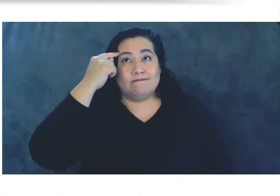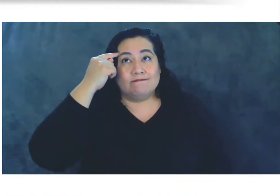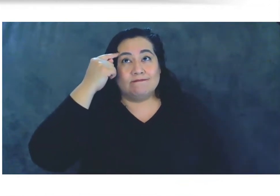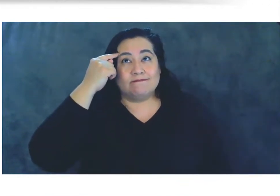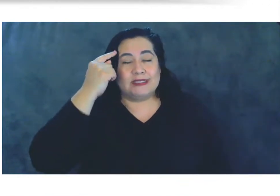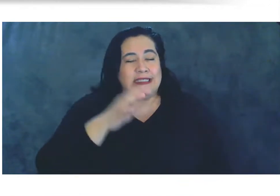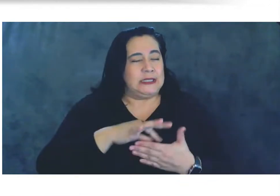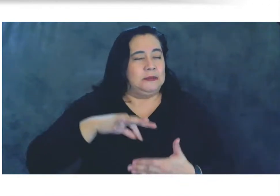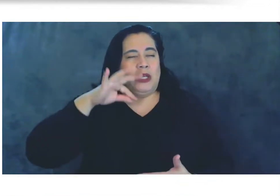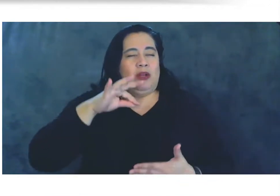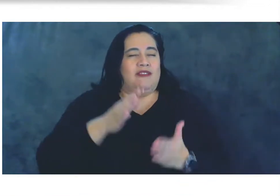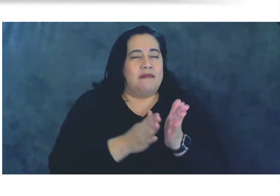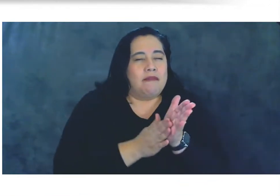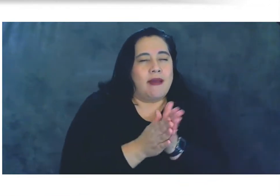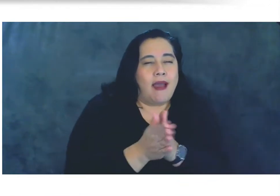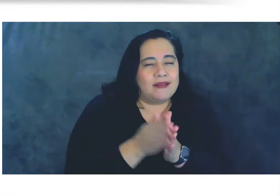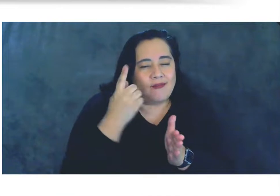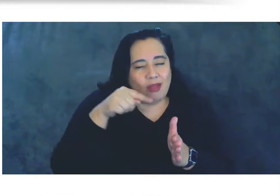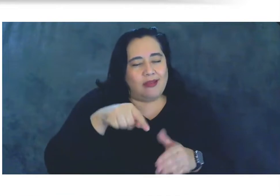el espíritu de pasión por ese trabajo,